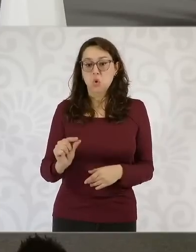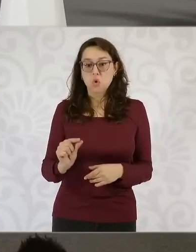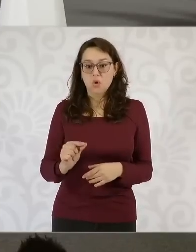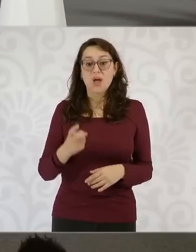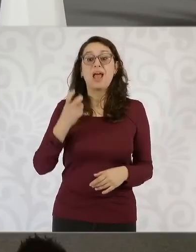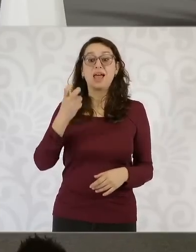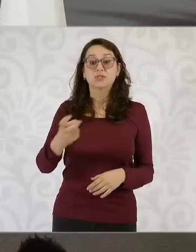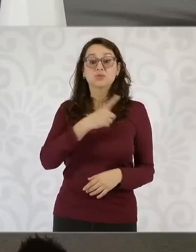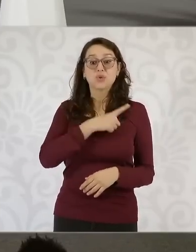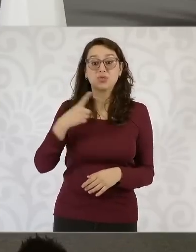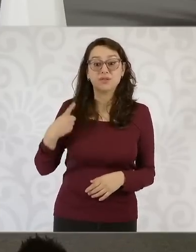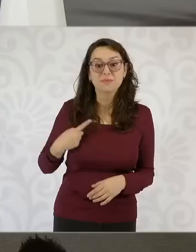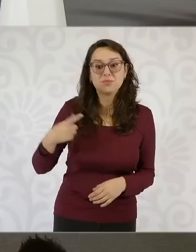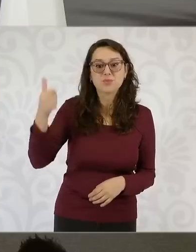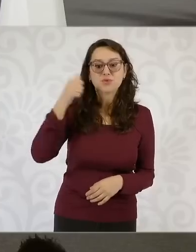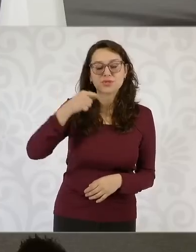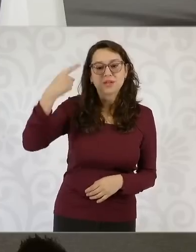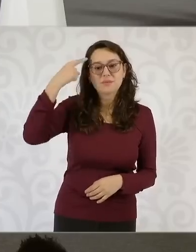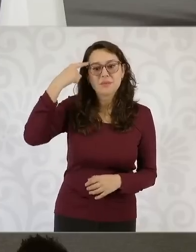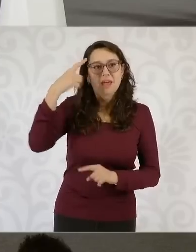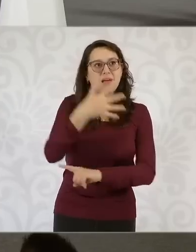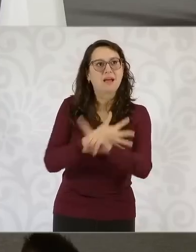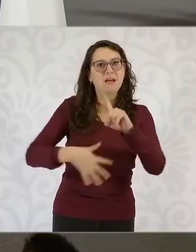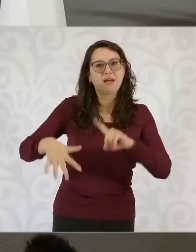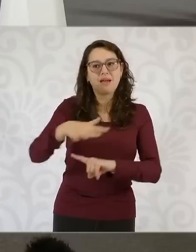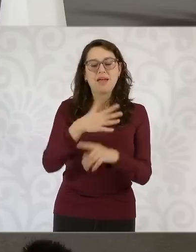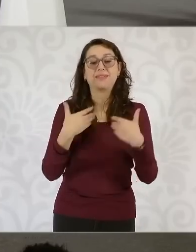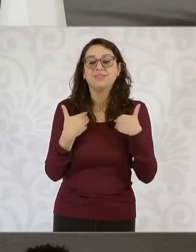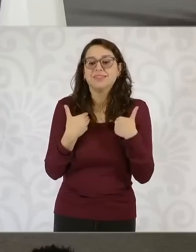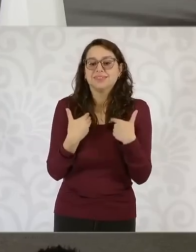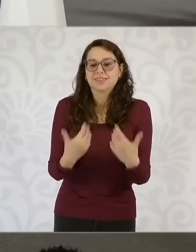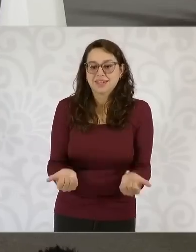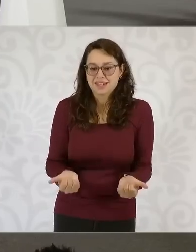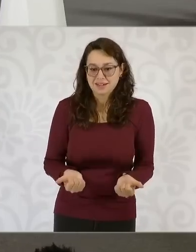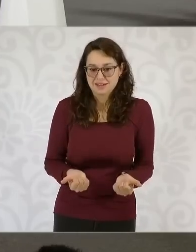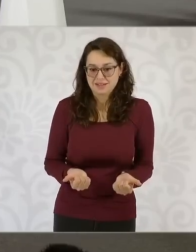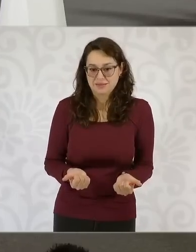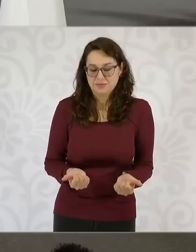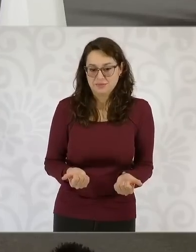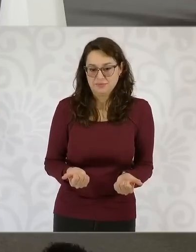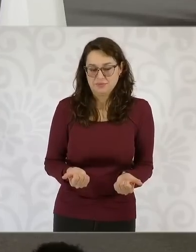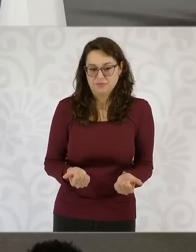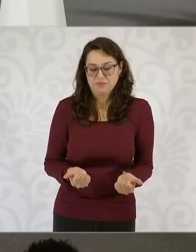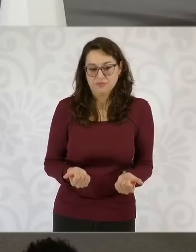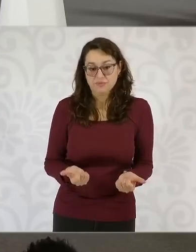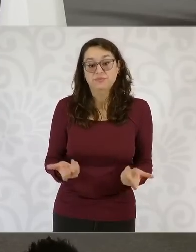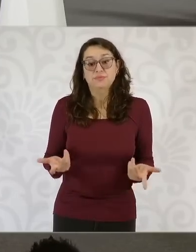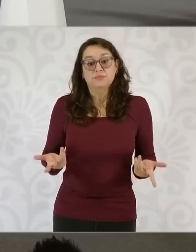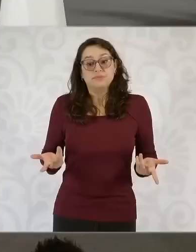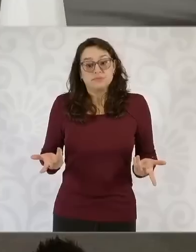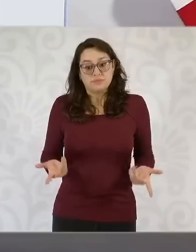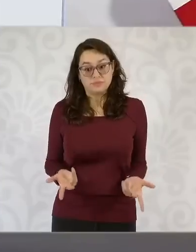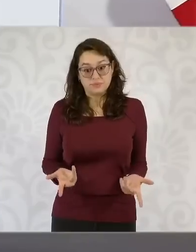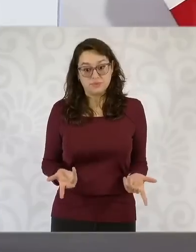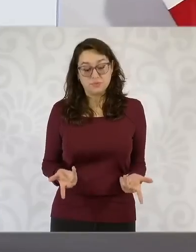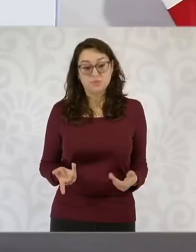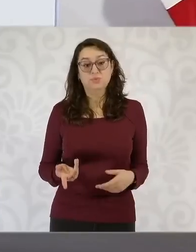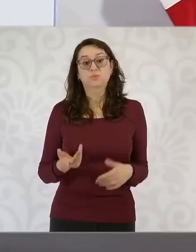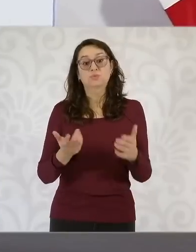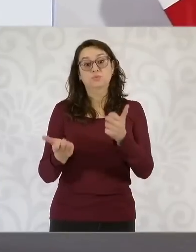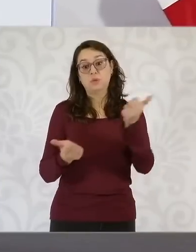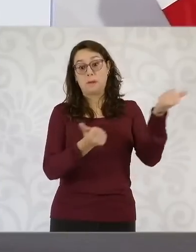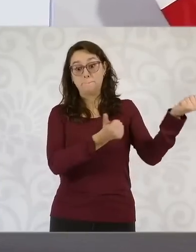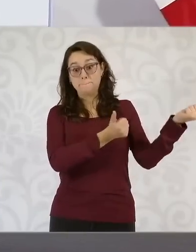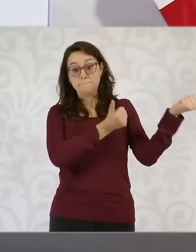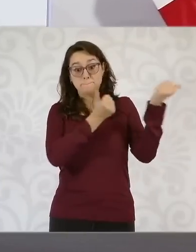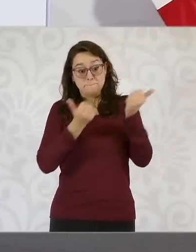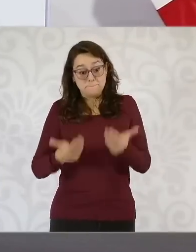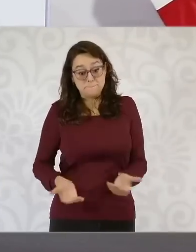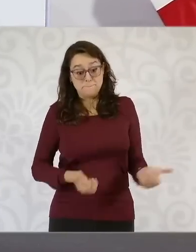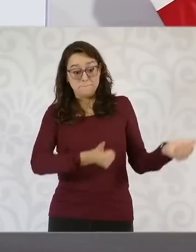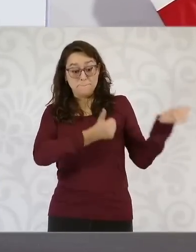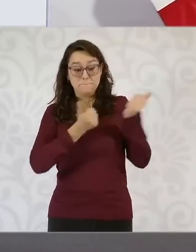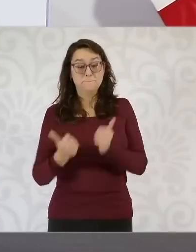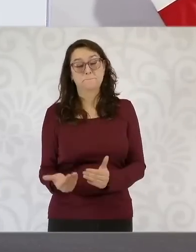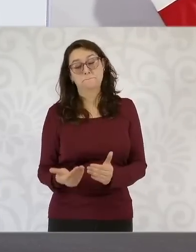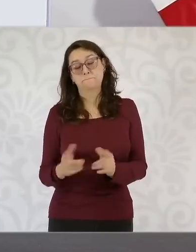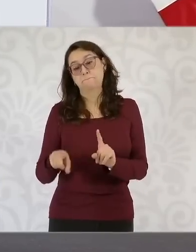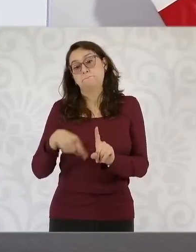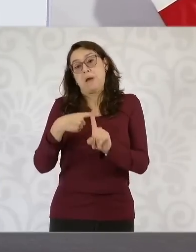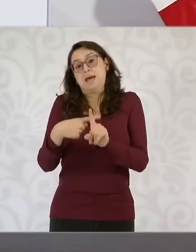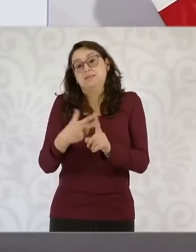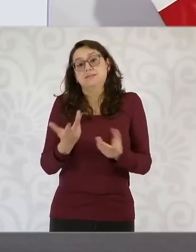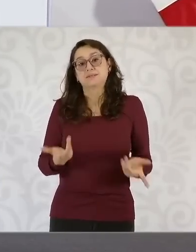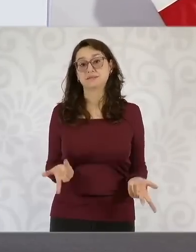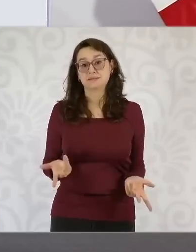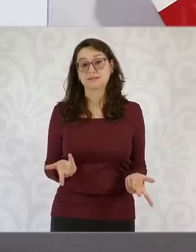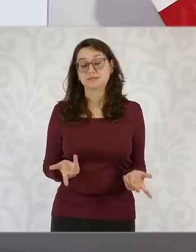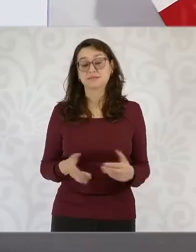gráfica a la vista repito nosotros importamos más de Estados Unidos de lo que exportamos la